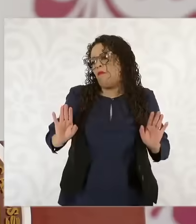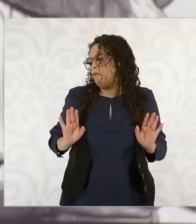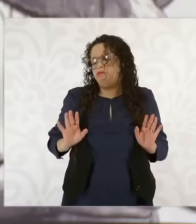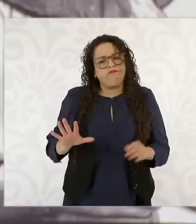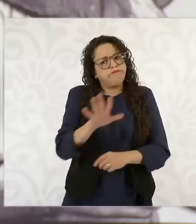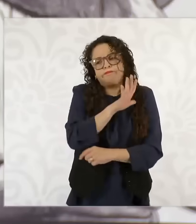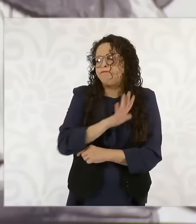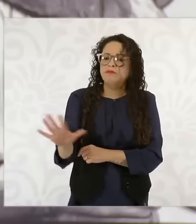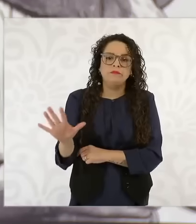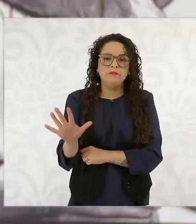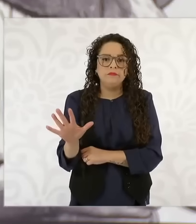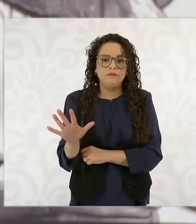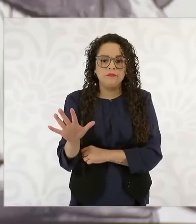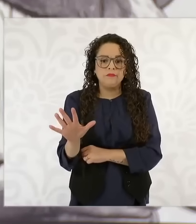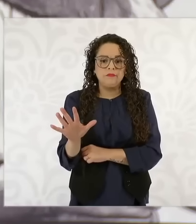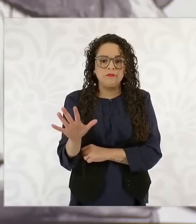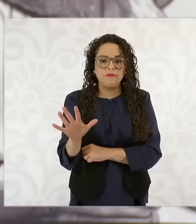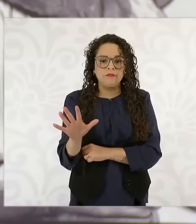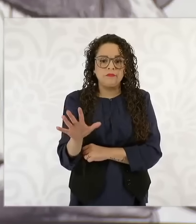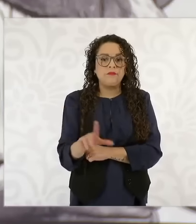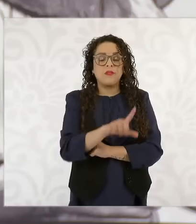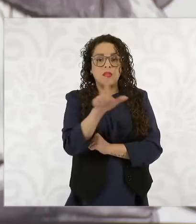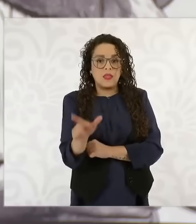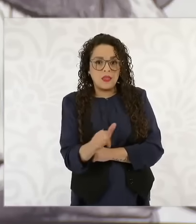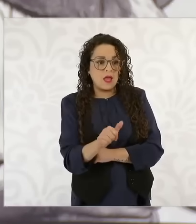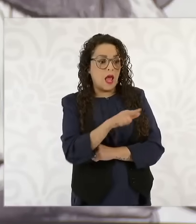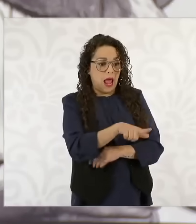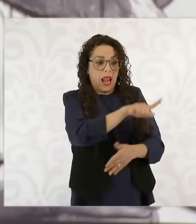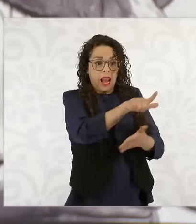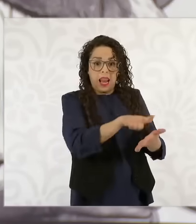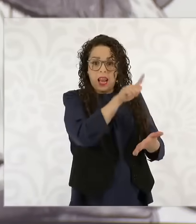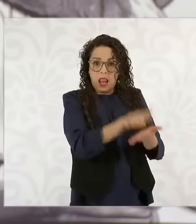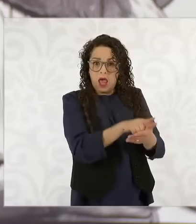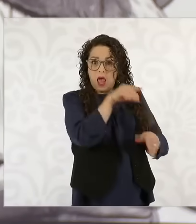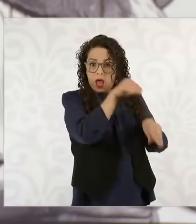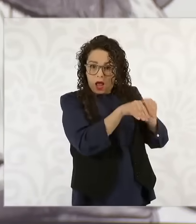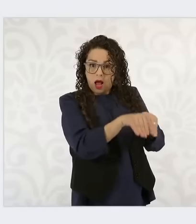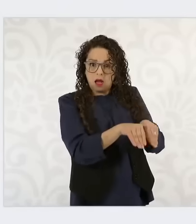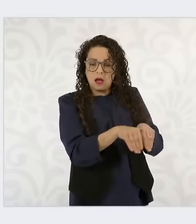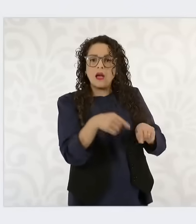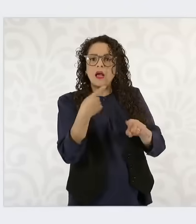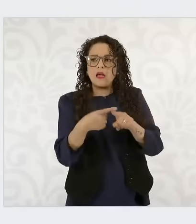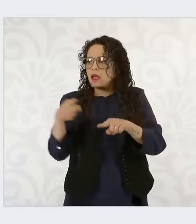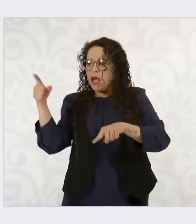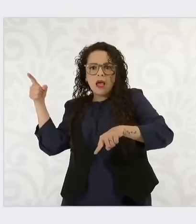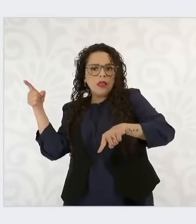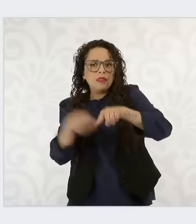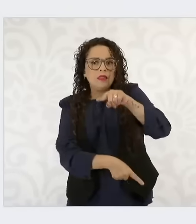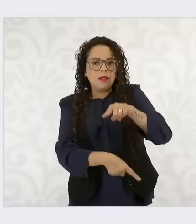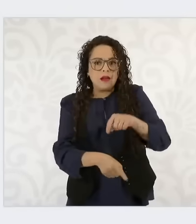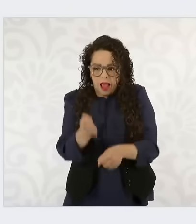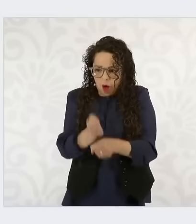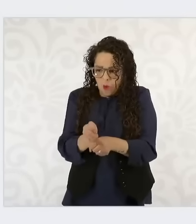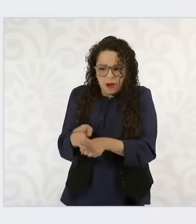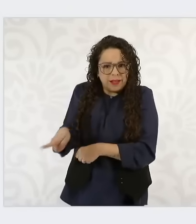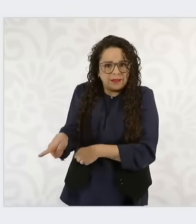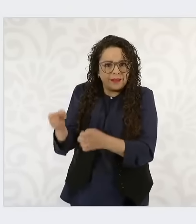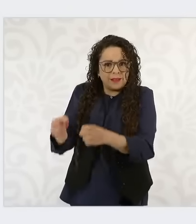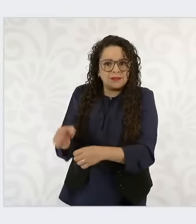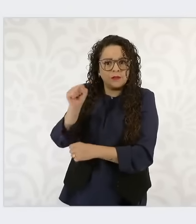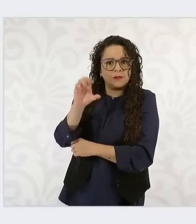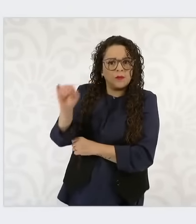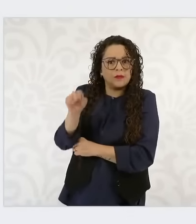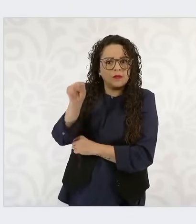¿quién echa para atrás esa ley? la actual corte [Música] invadiendo las funciones de legislativo,